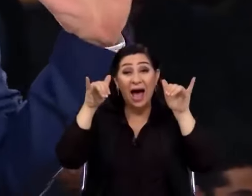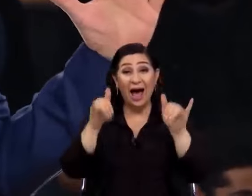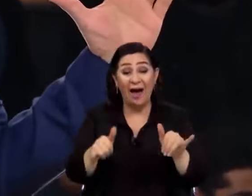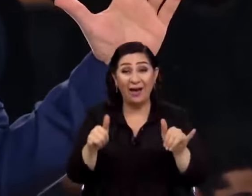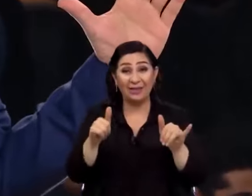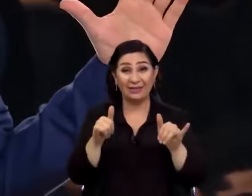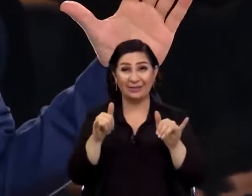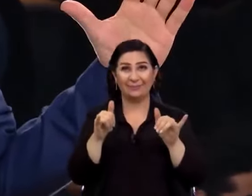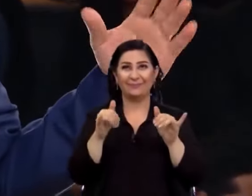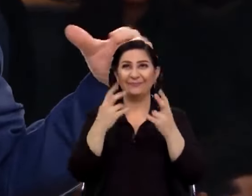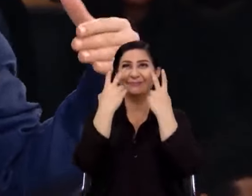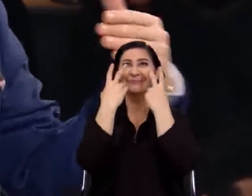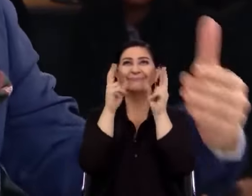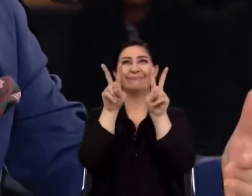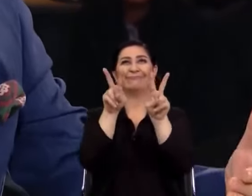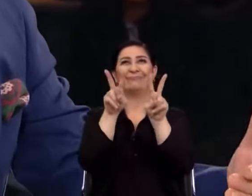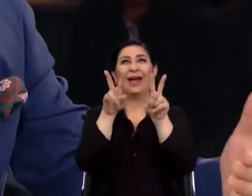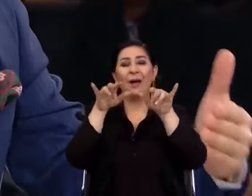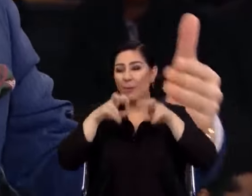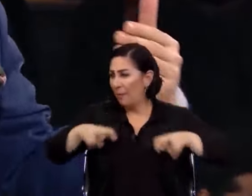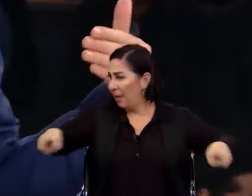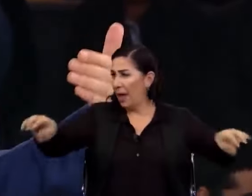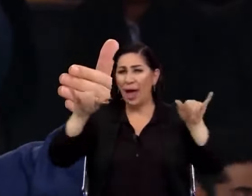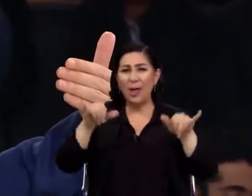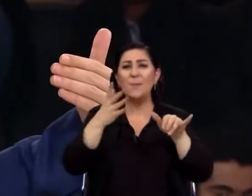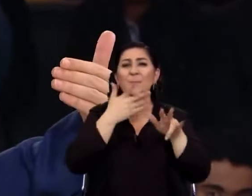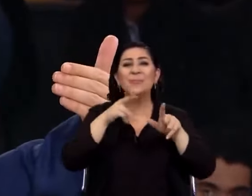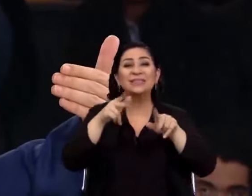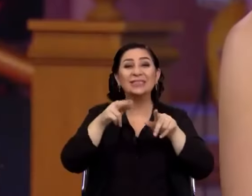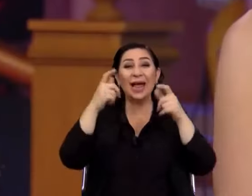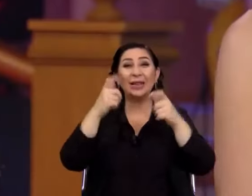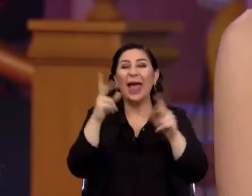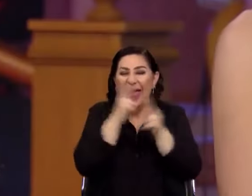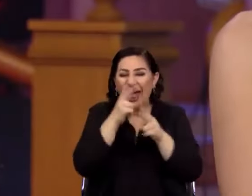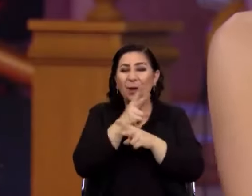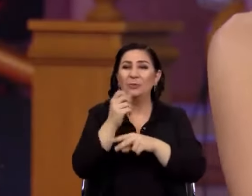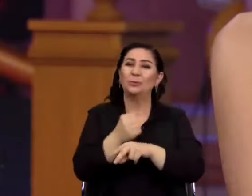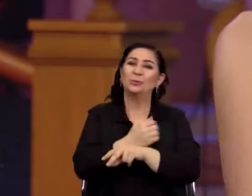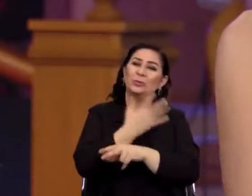timing içerisinde oturuyorlar benzer yerlerde gülüyorlar benzer yerlerde